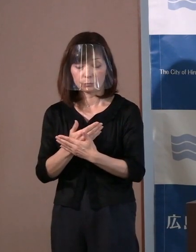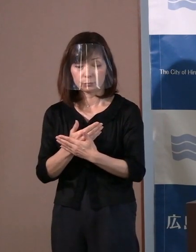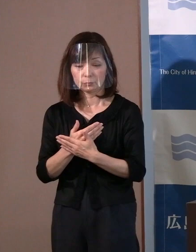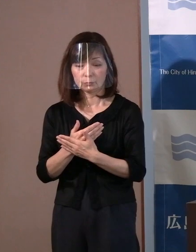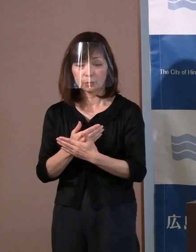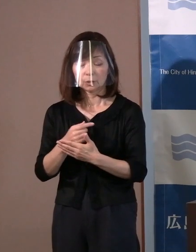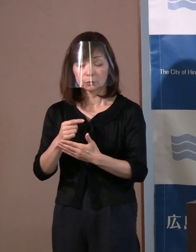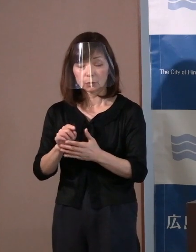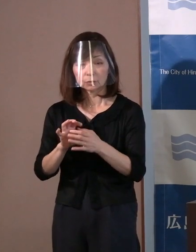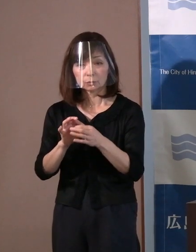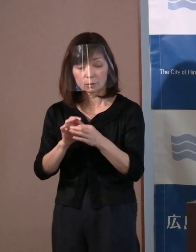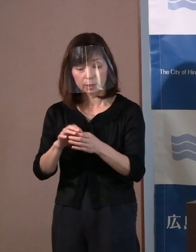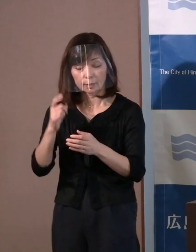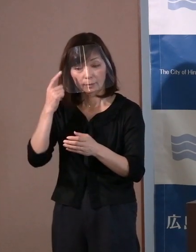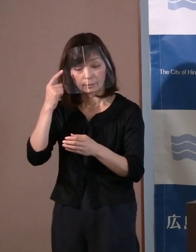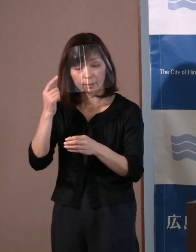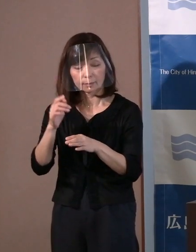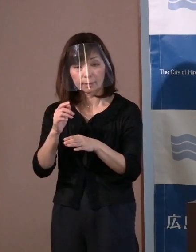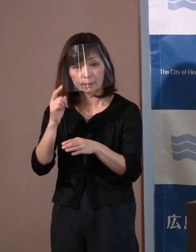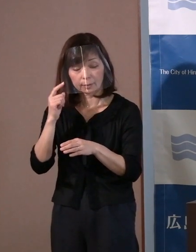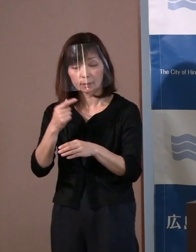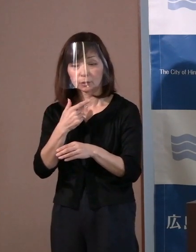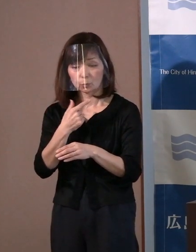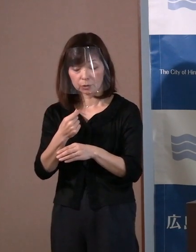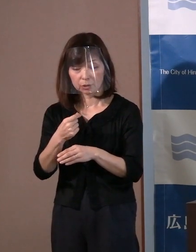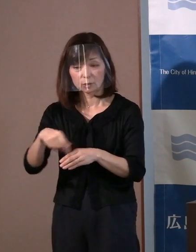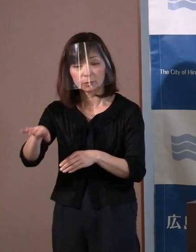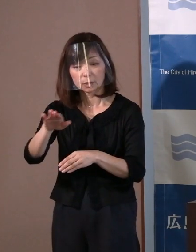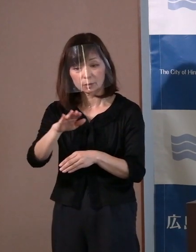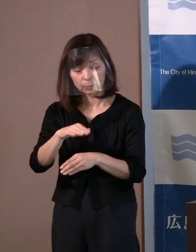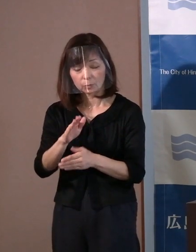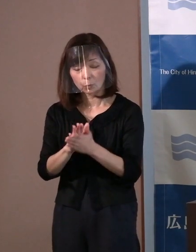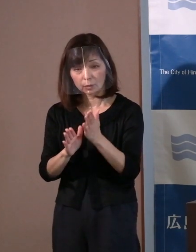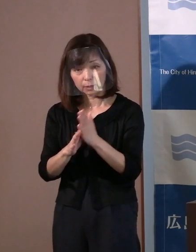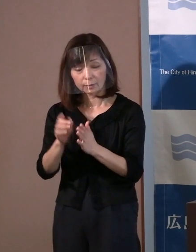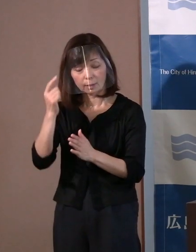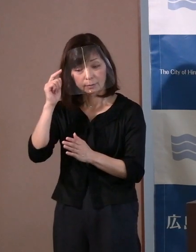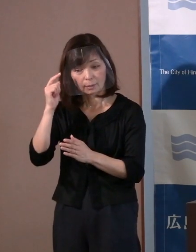よく分かってもらいたいということで 引用いたしました｡